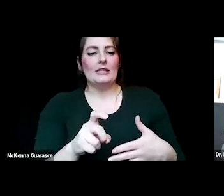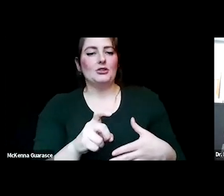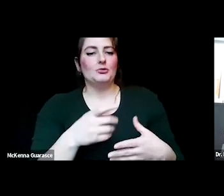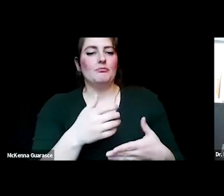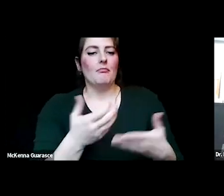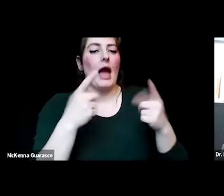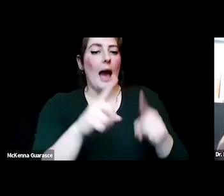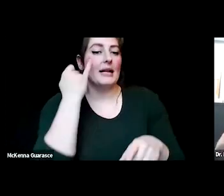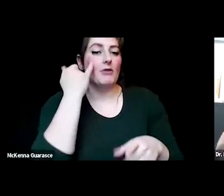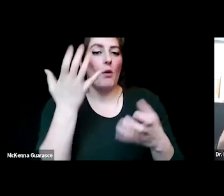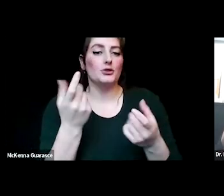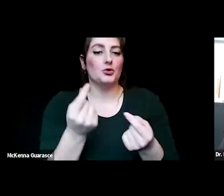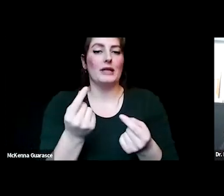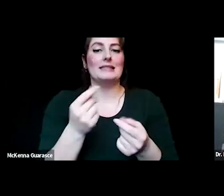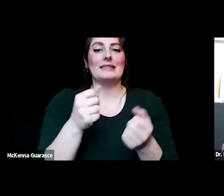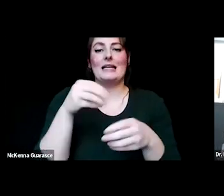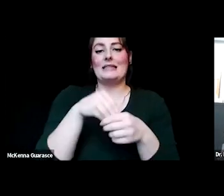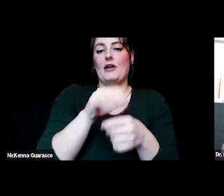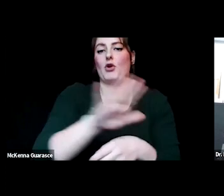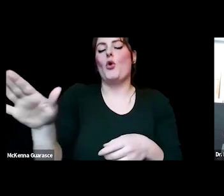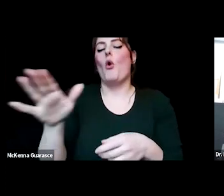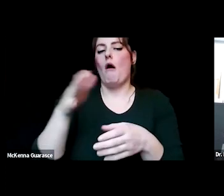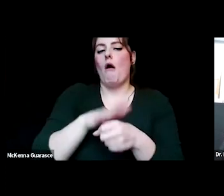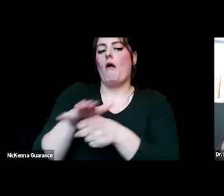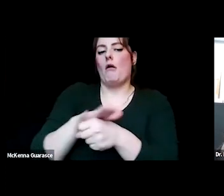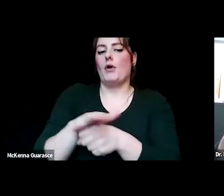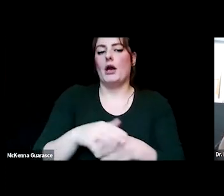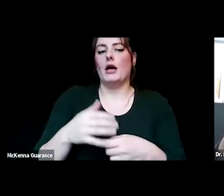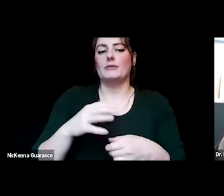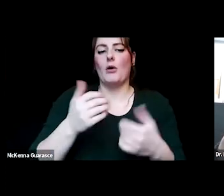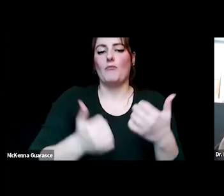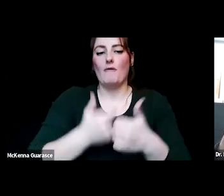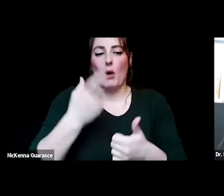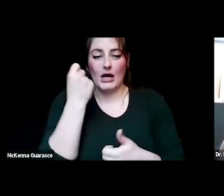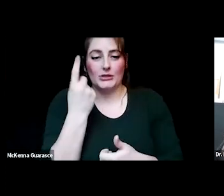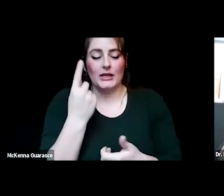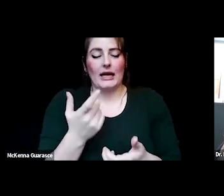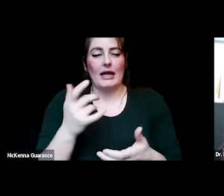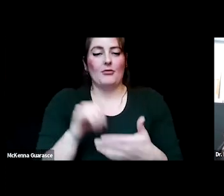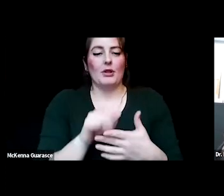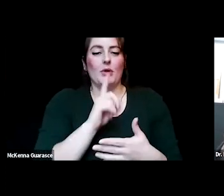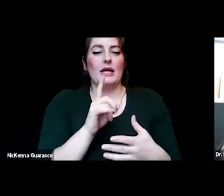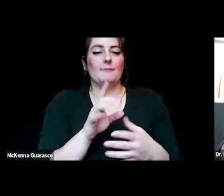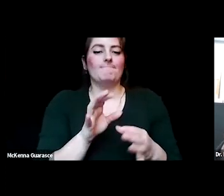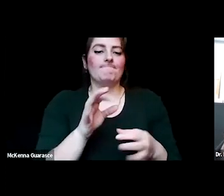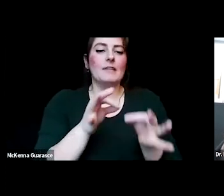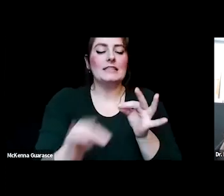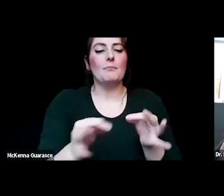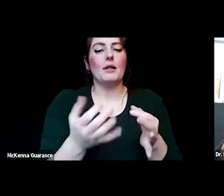Para garantizar que todos estemos al mismo nivel, hemos enumerado de manera muy sencilla los ingredientes clave que hicieron esto posible